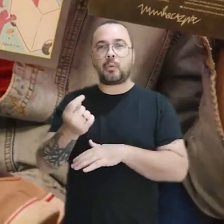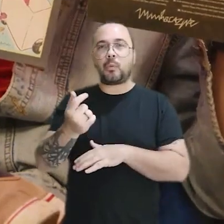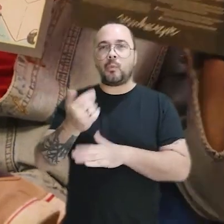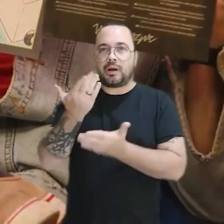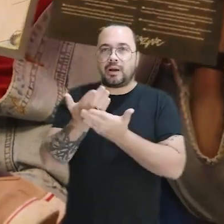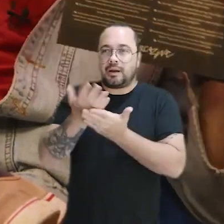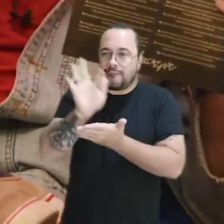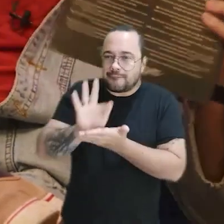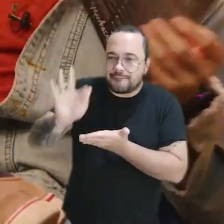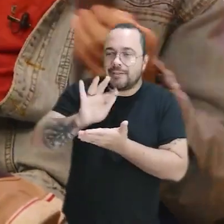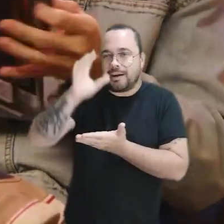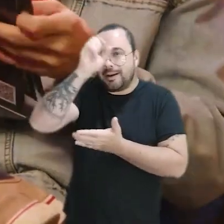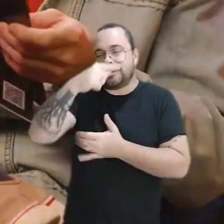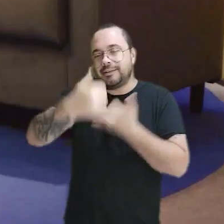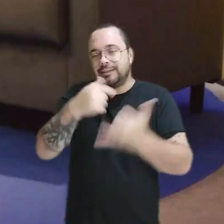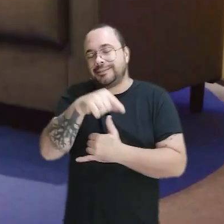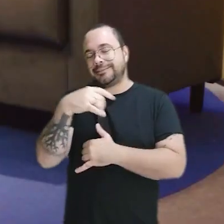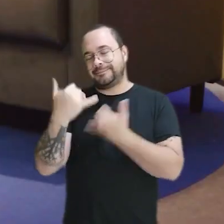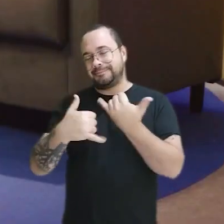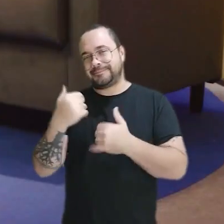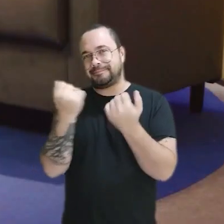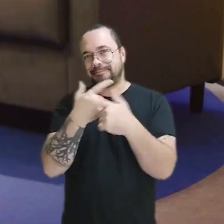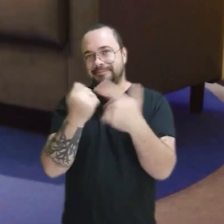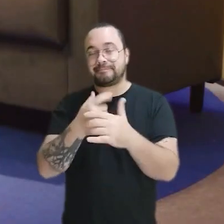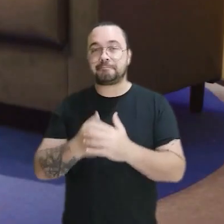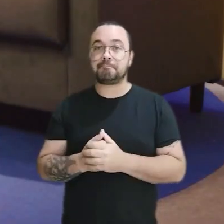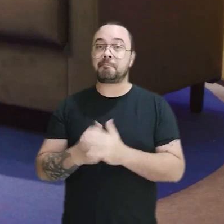pra aprender a jogar o jogo, mas é... A revista tenta ser o que